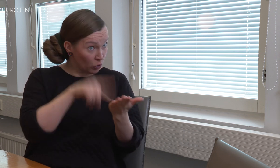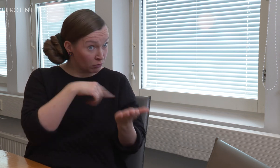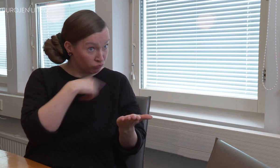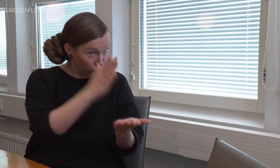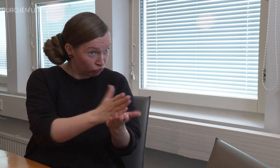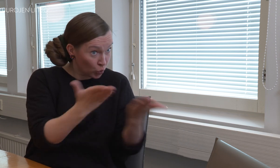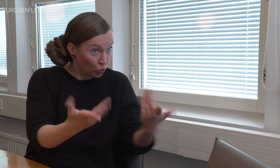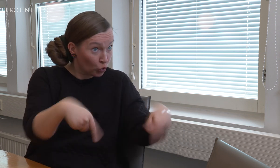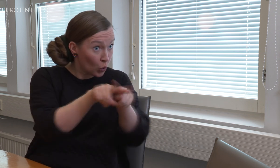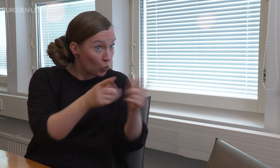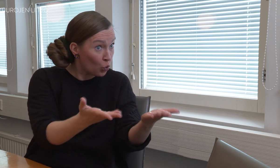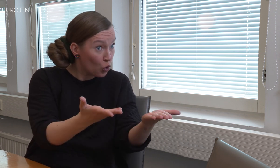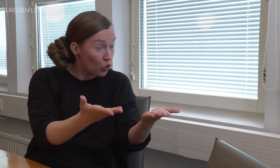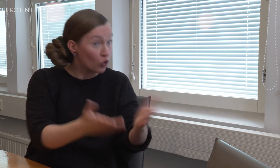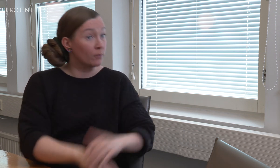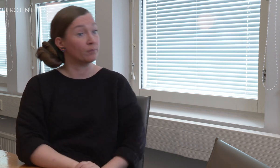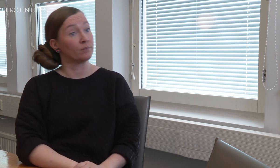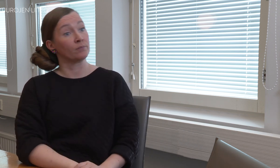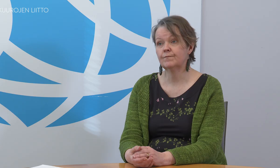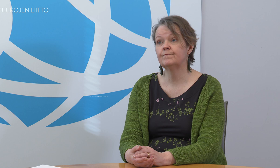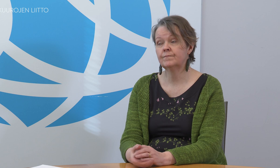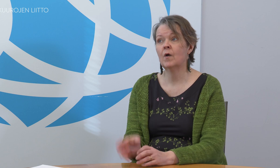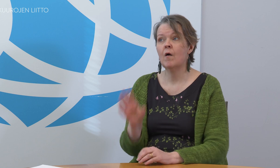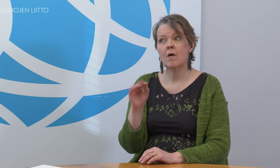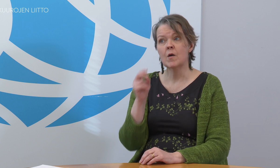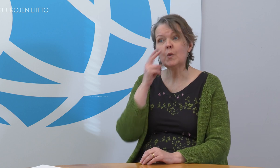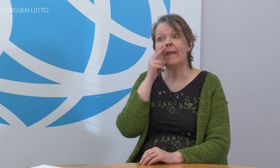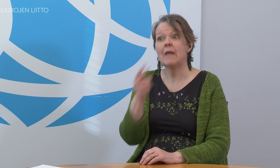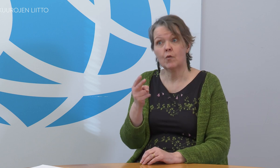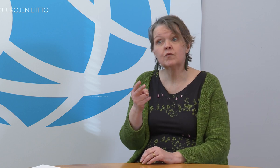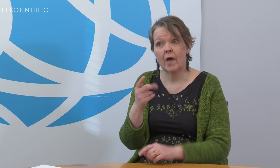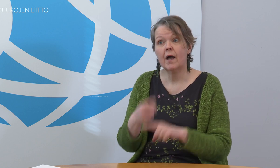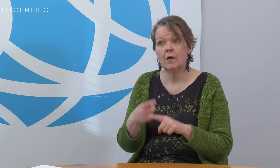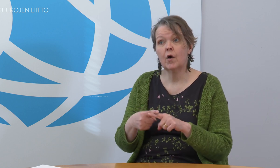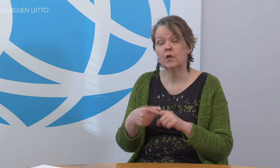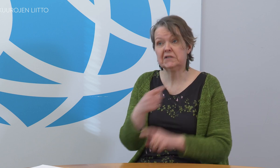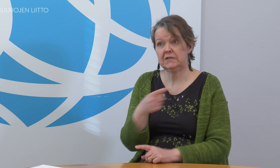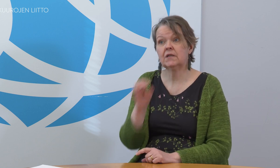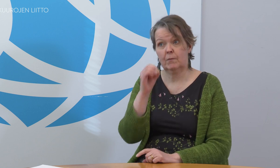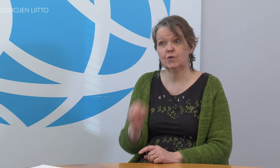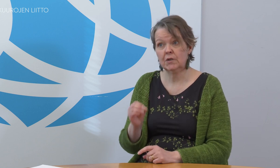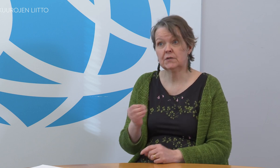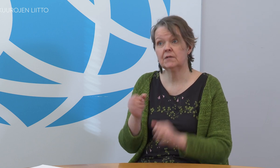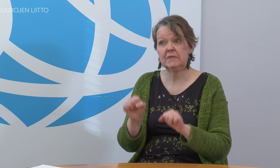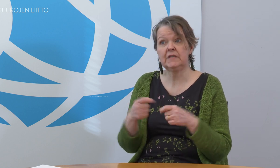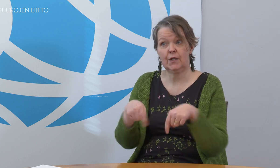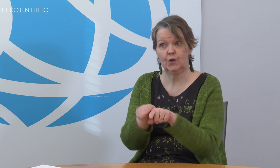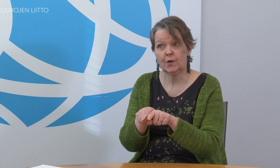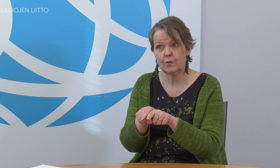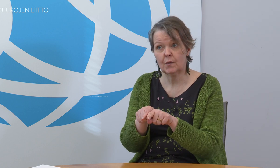Eli toteutuuko tämä nyt lain myötä? Näyttää siltä, että tämän pitäisi toteutua sataprosenttisesti.